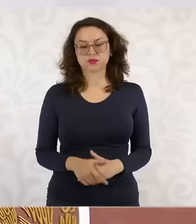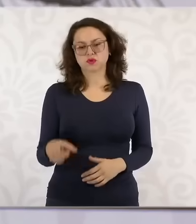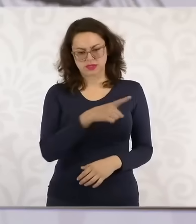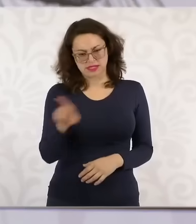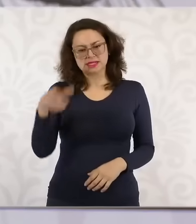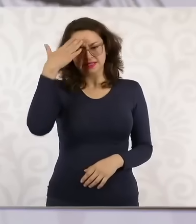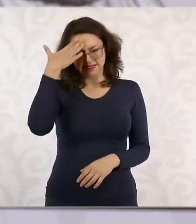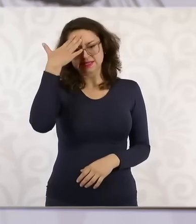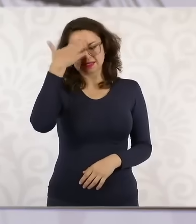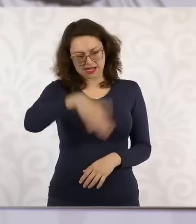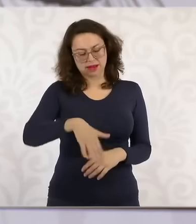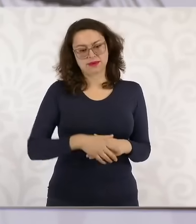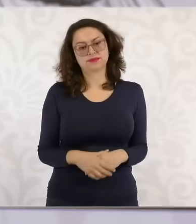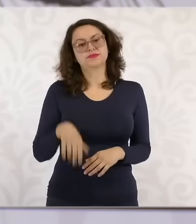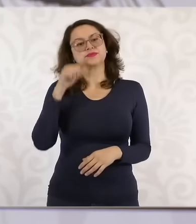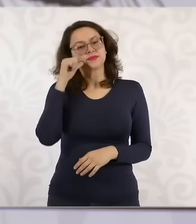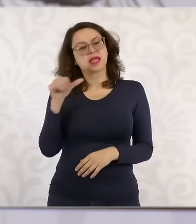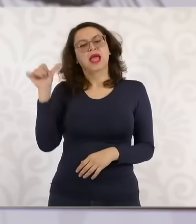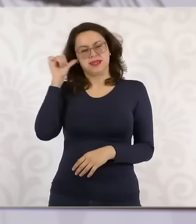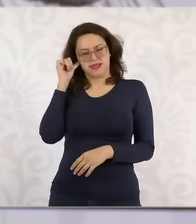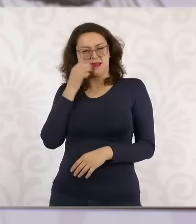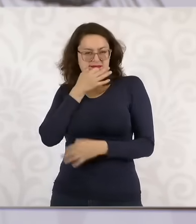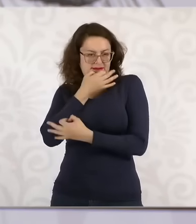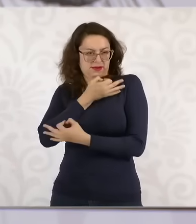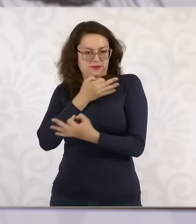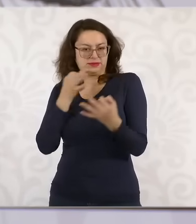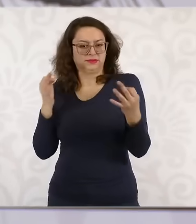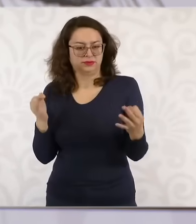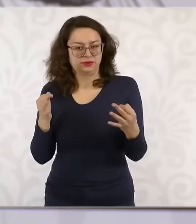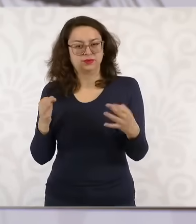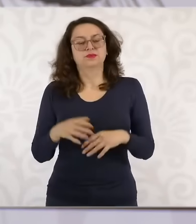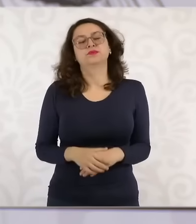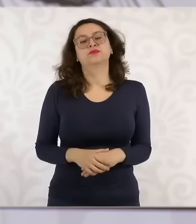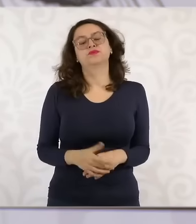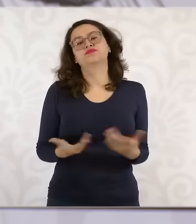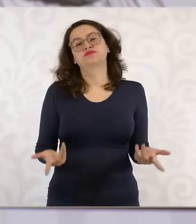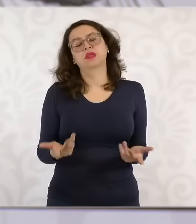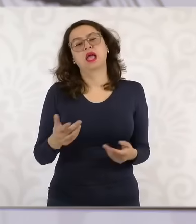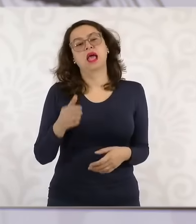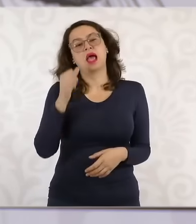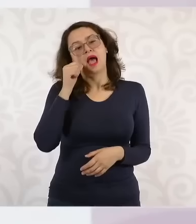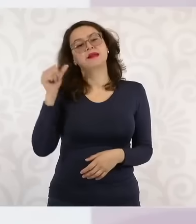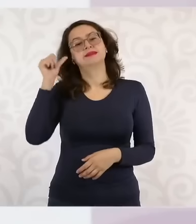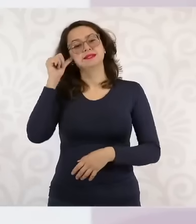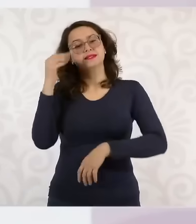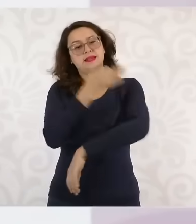salió ayer jueves por la tarde a Washington, Estados Unidos, en un avión de la Secretaría